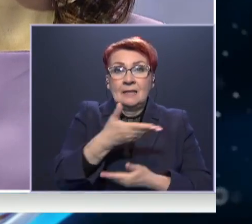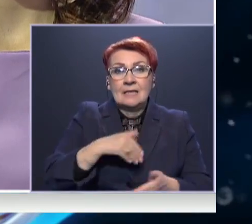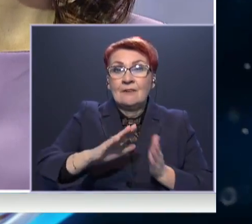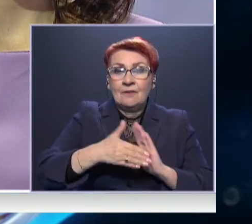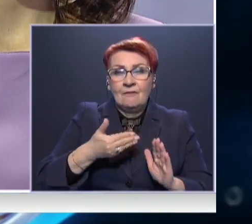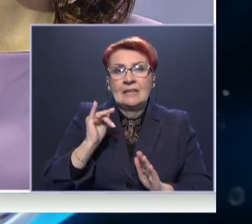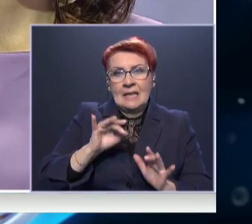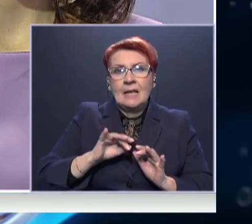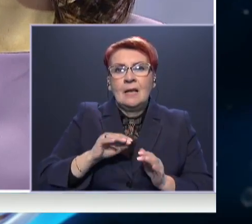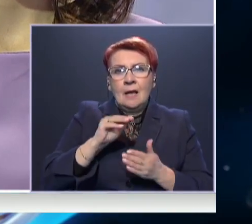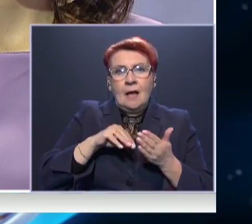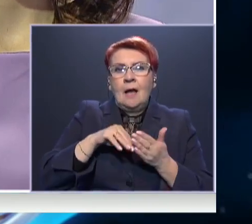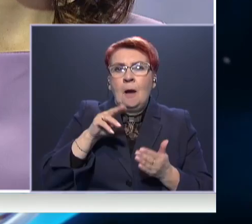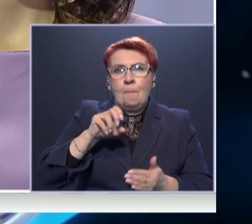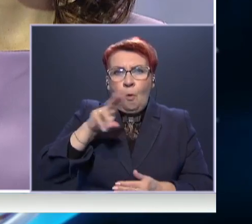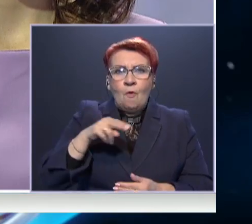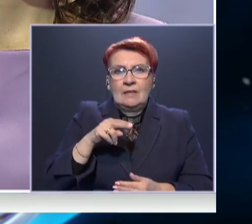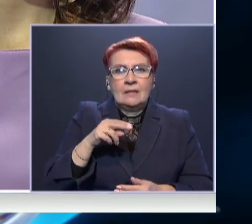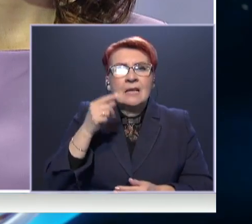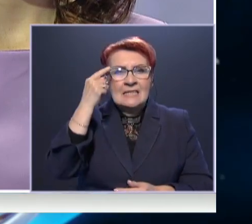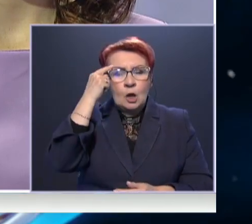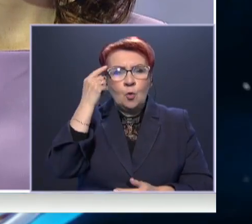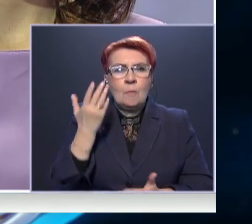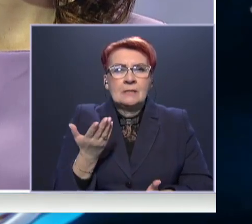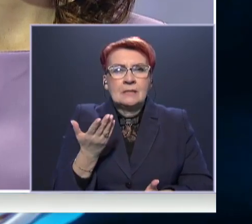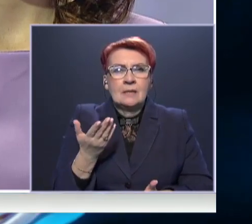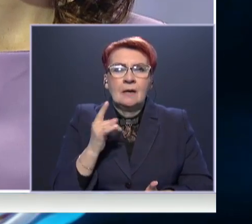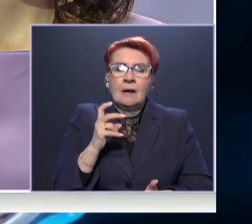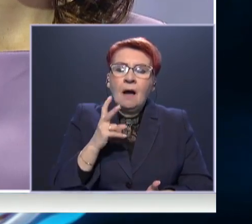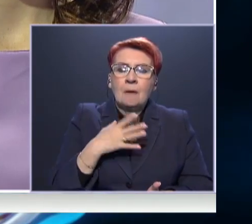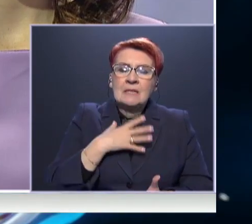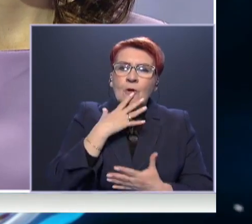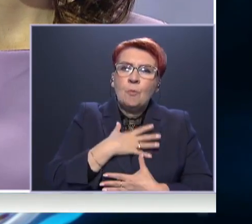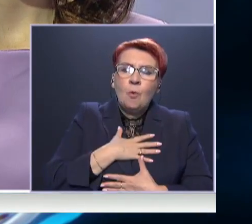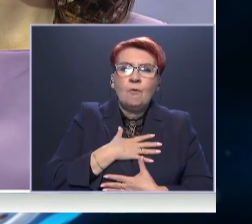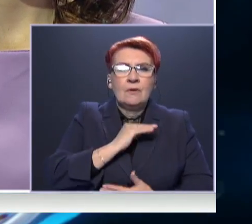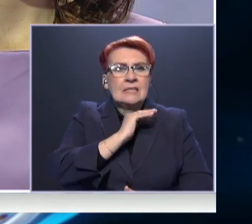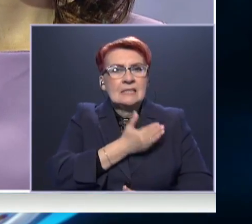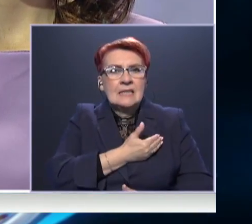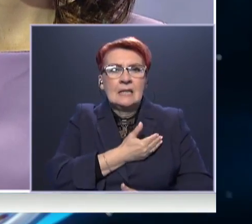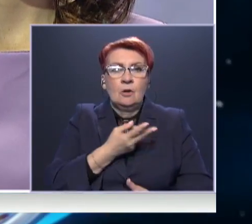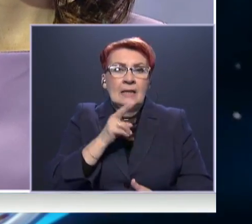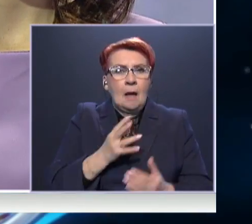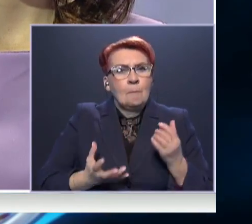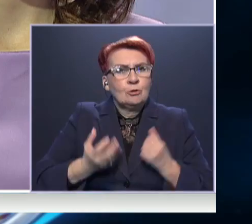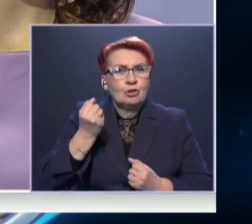том как мы можем вложить свою силу свою волю любовь поддержание народного единства Народное единство